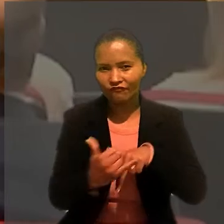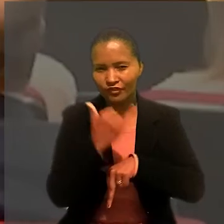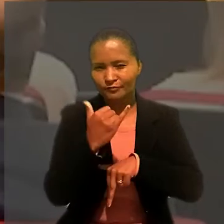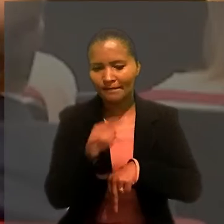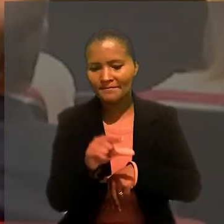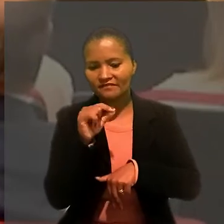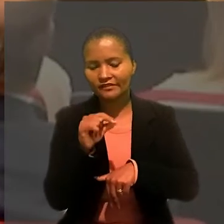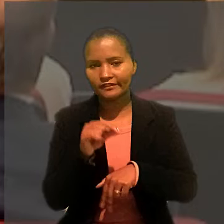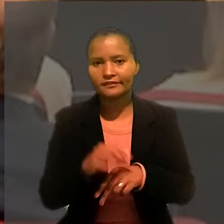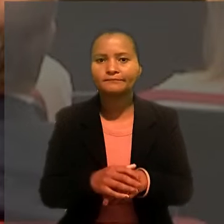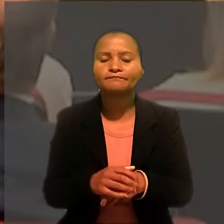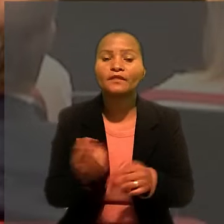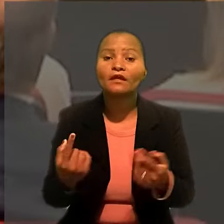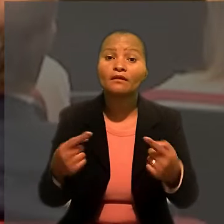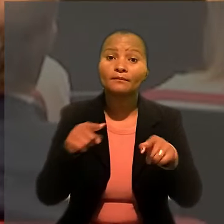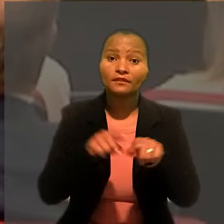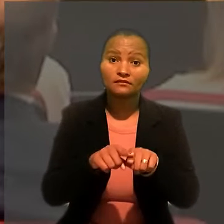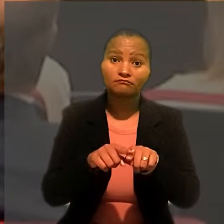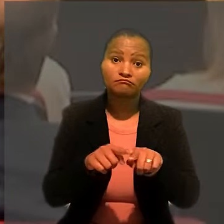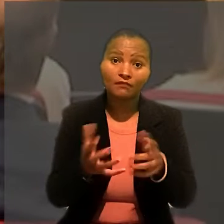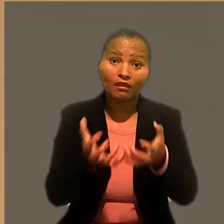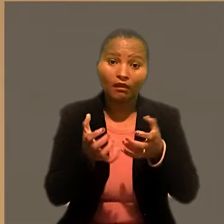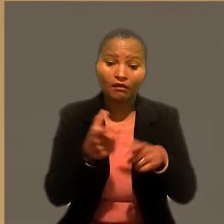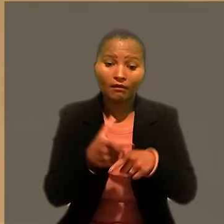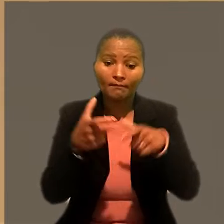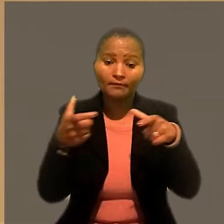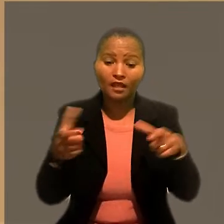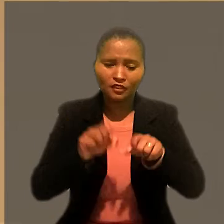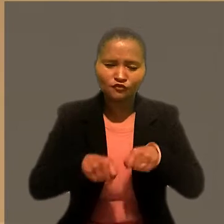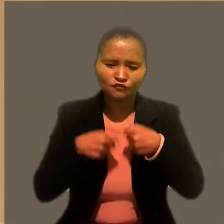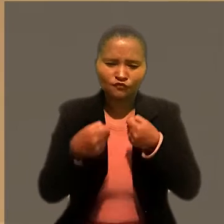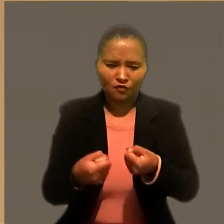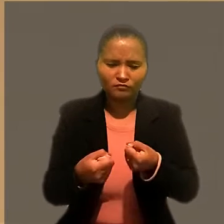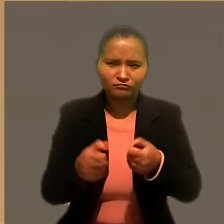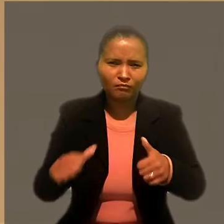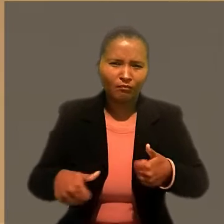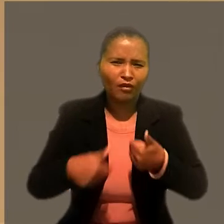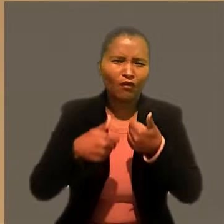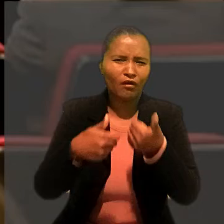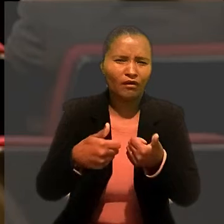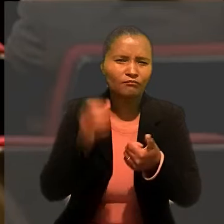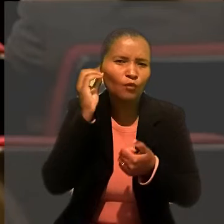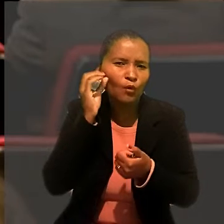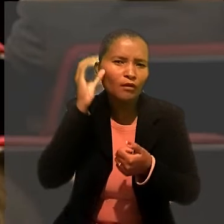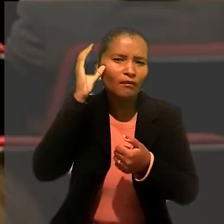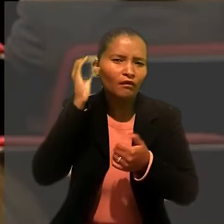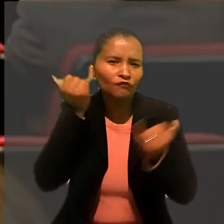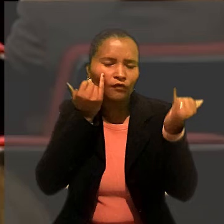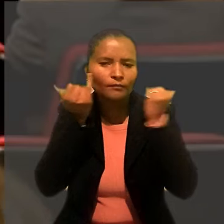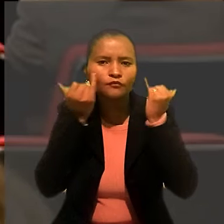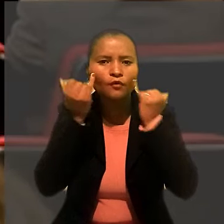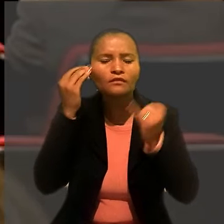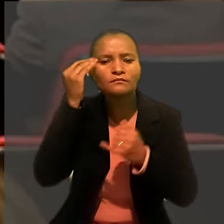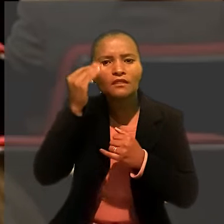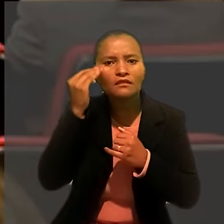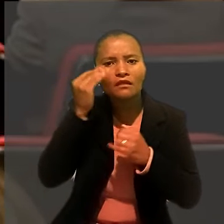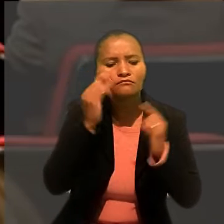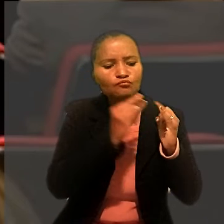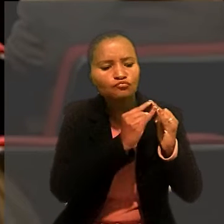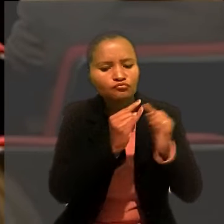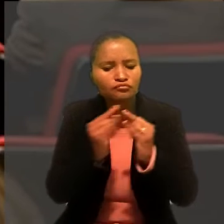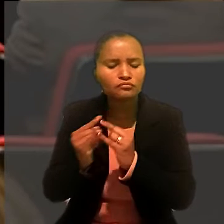A parceria visa ampliar esforços e aprimorar o intercâmbio de conhecimentos, informações e experiências entre as instituições.